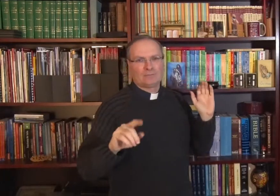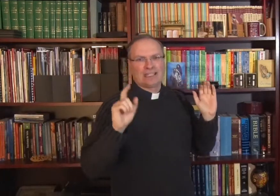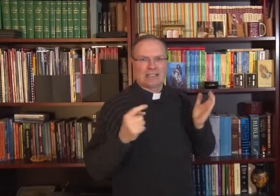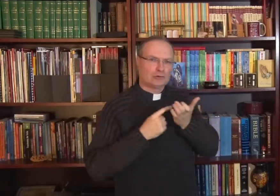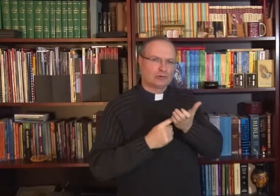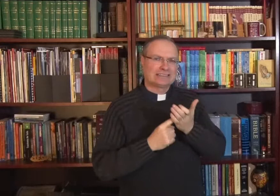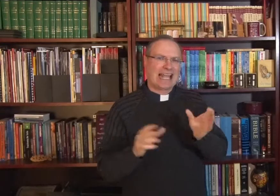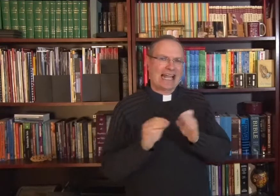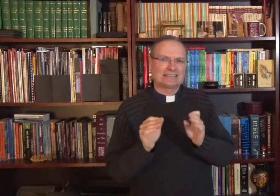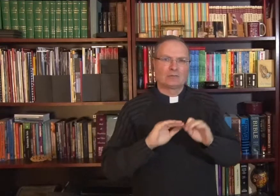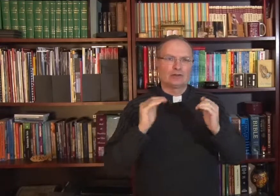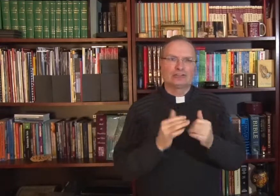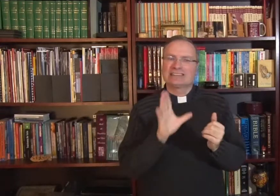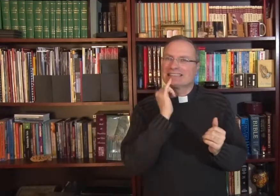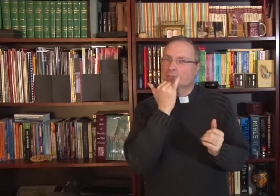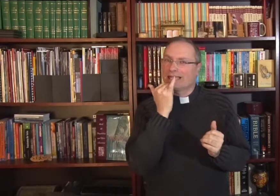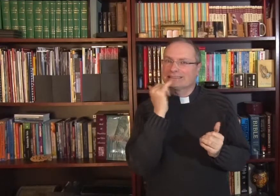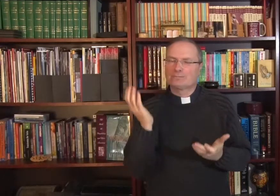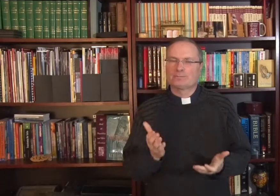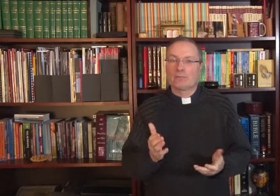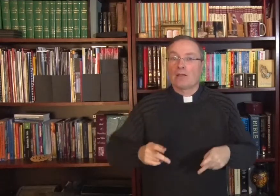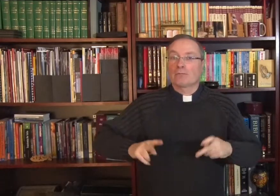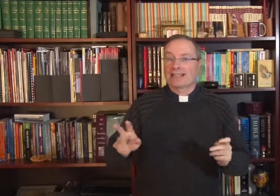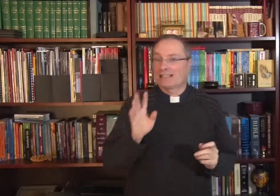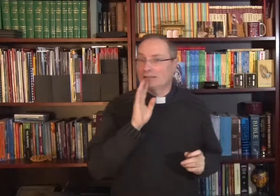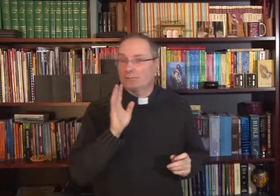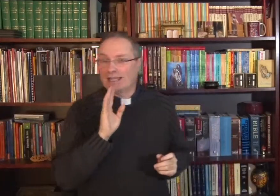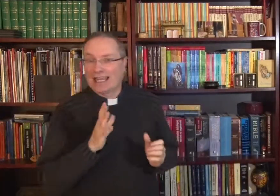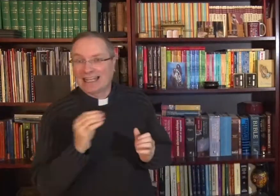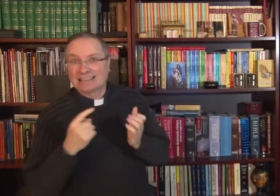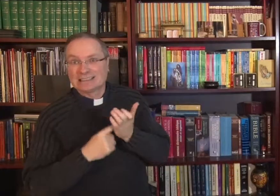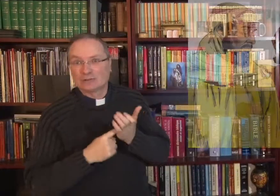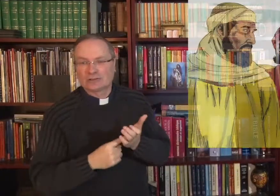Ils discutaient ensemble de tout ce qui s'était passé. Pendant qu'ils parlaient et discutaient,